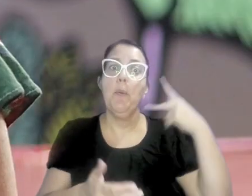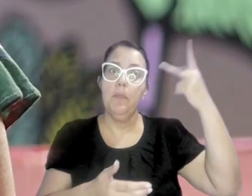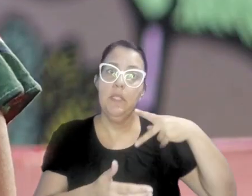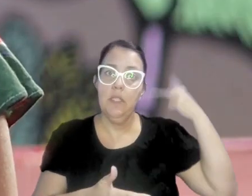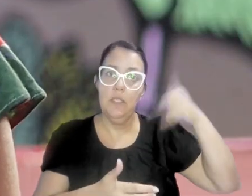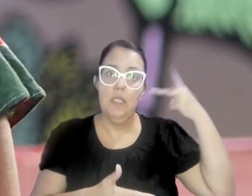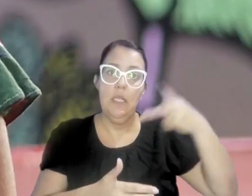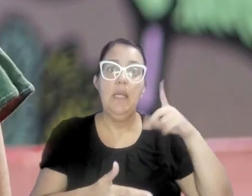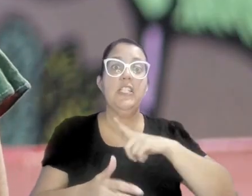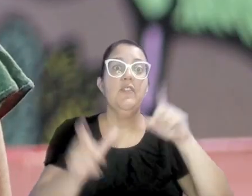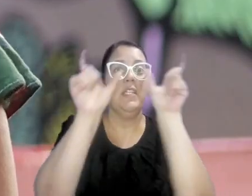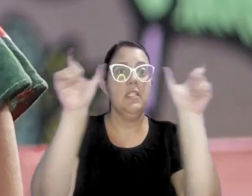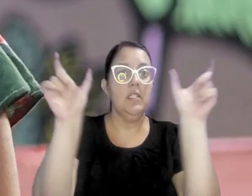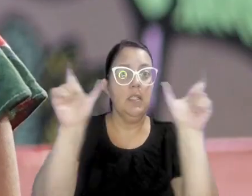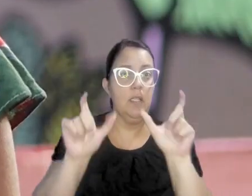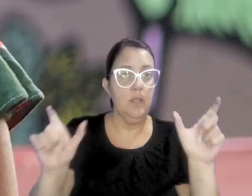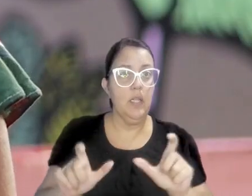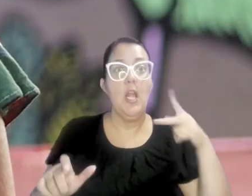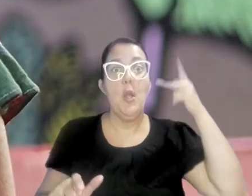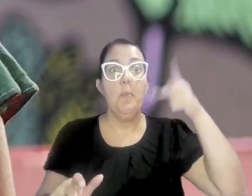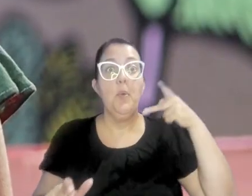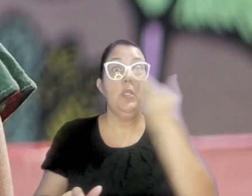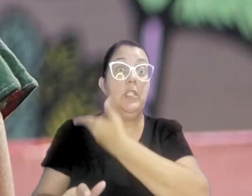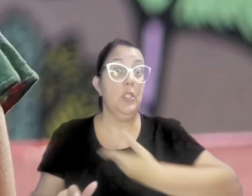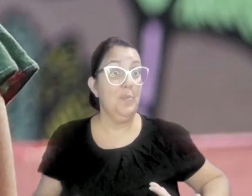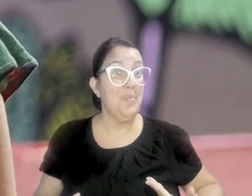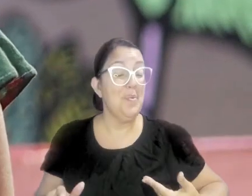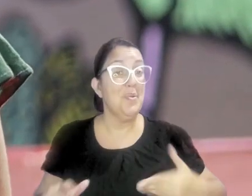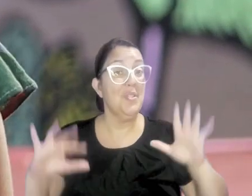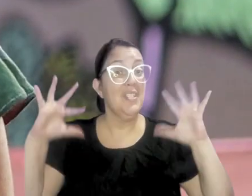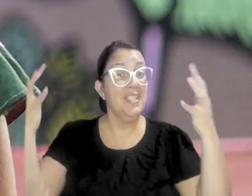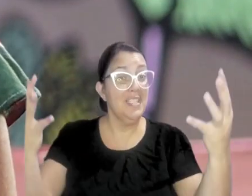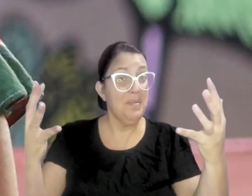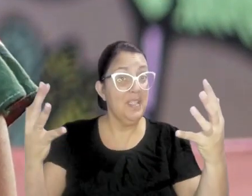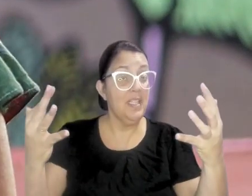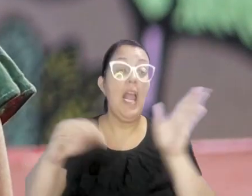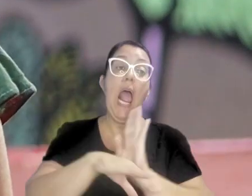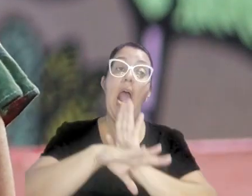para que ela estruturasse as políticas públicas ambientais, no mínimo, elas ajudariam